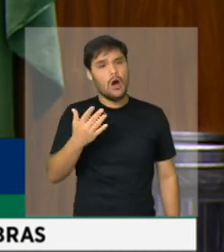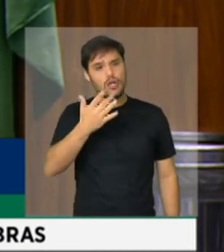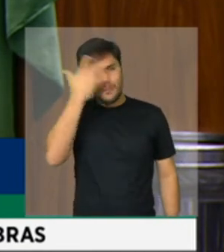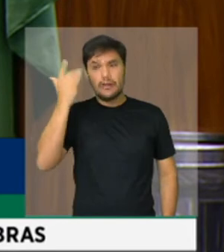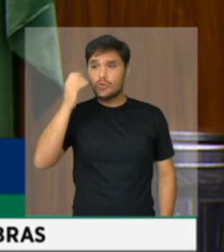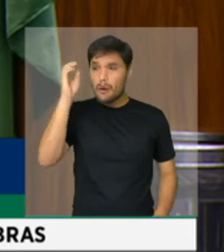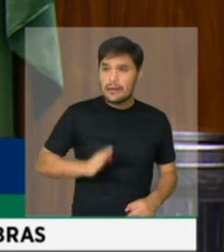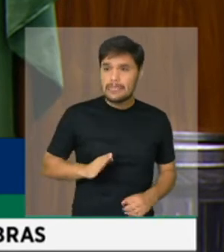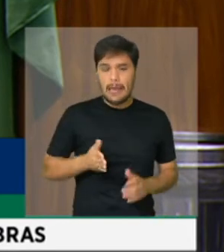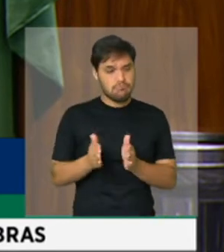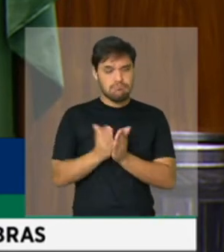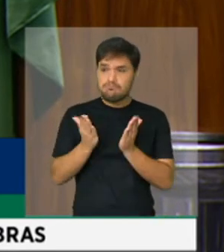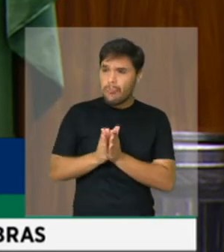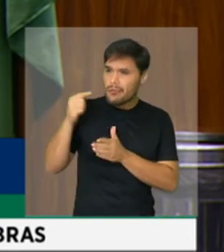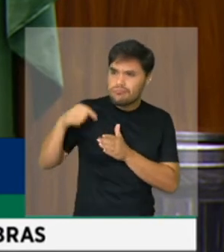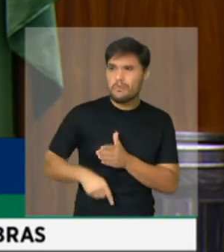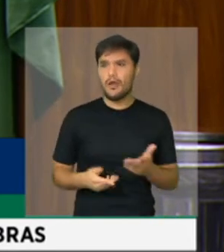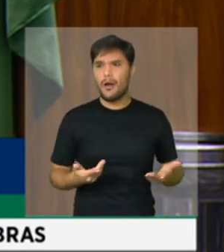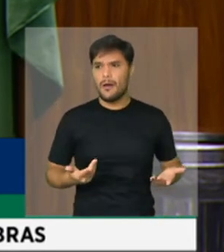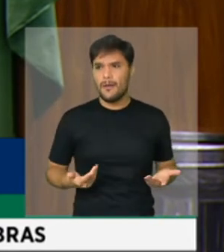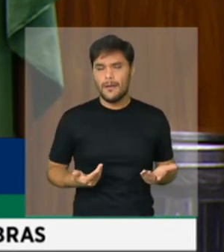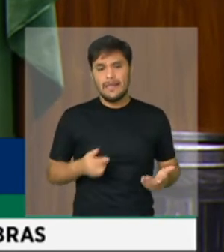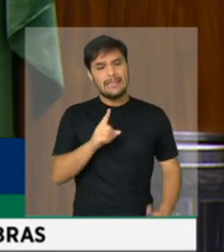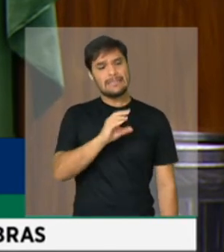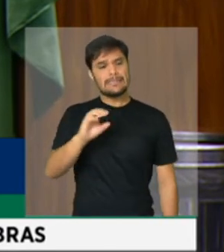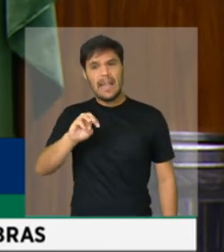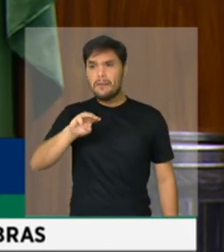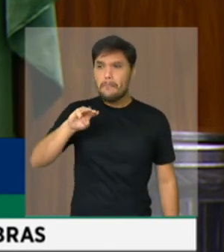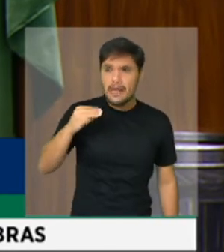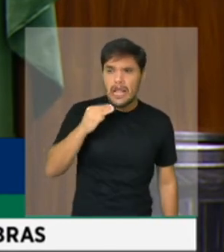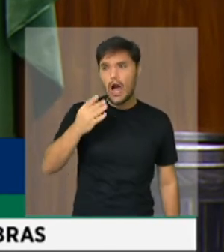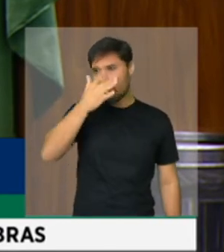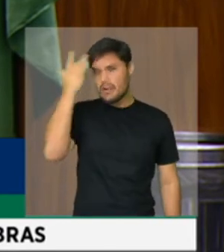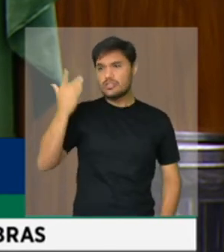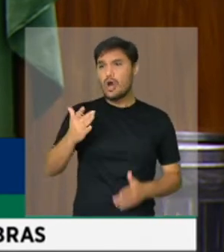GENTE TÁ COM 20 MILHÕES DE BRASILEIROS QUE ESTÃO NUMA MISÉRIA ABSOLUTA, CEM MILHÕES DE BRASILEIROS QUE